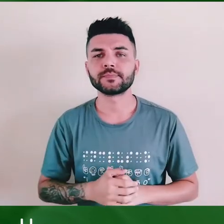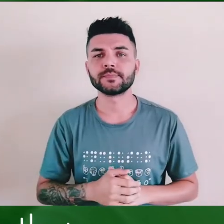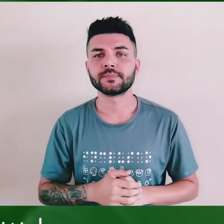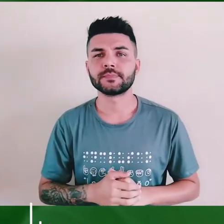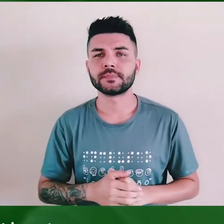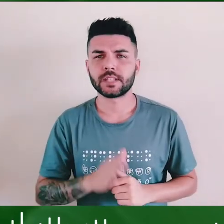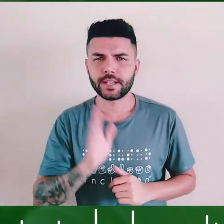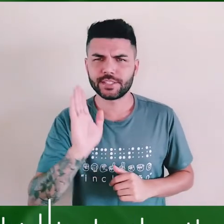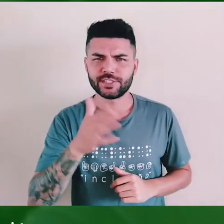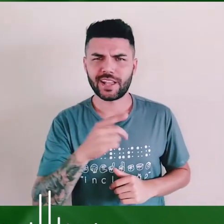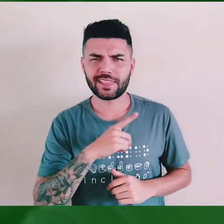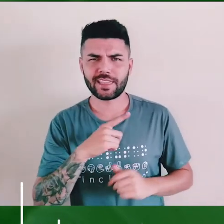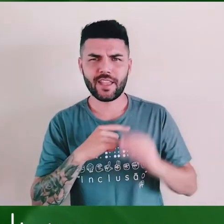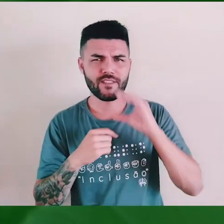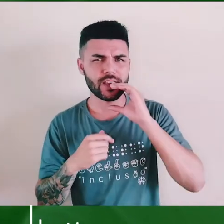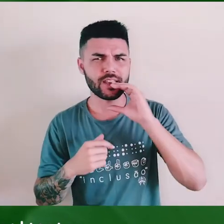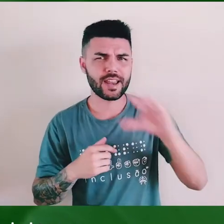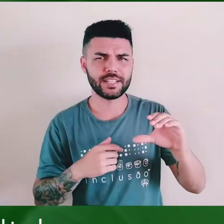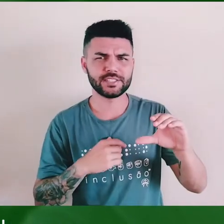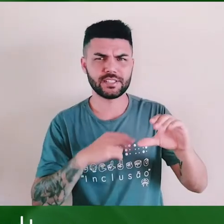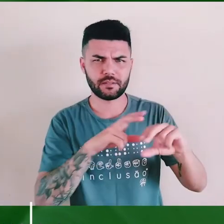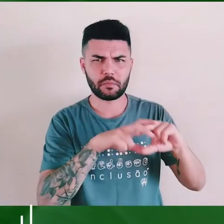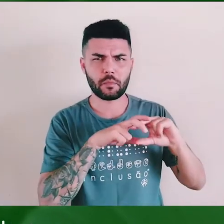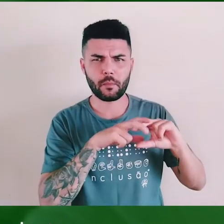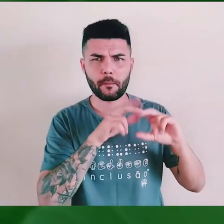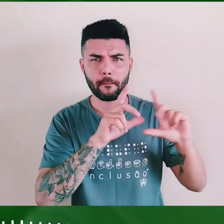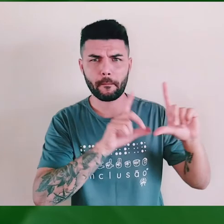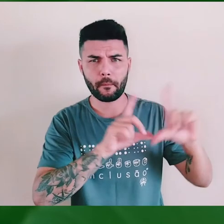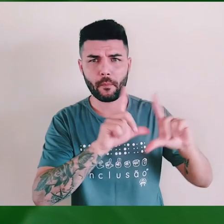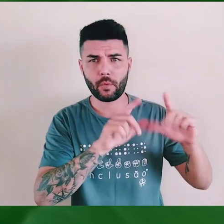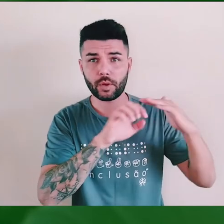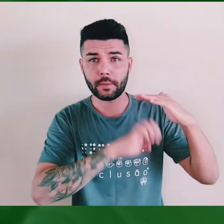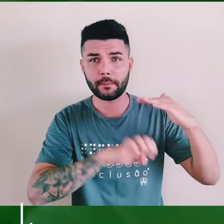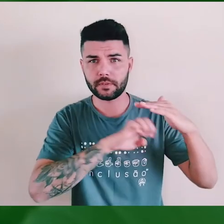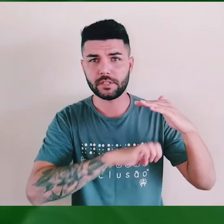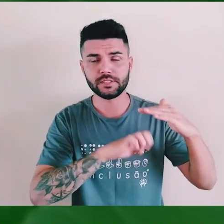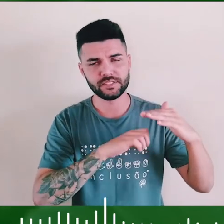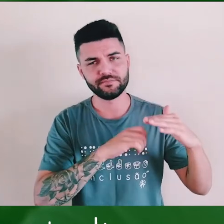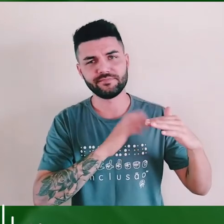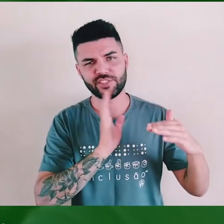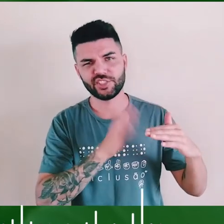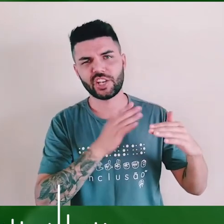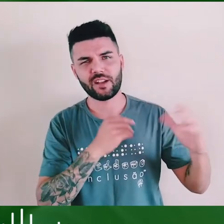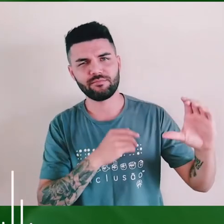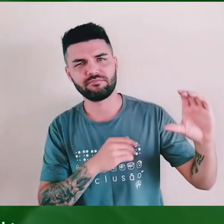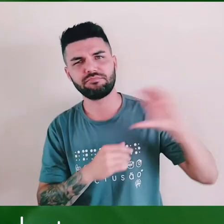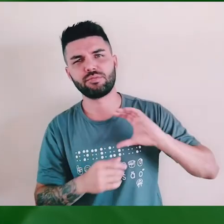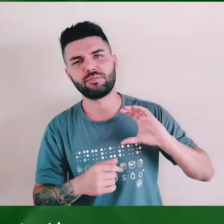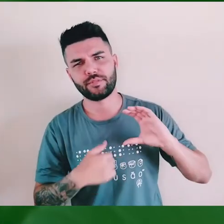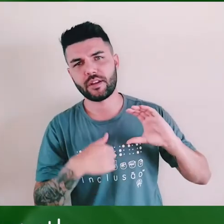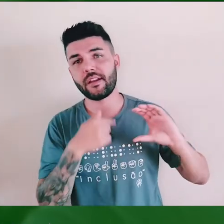que você trabalha. Pedro: Muitas vezes, muitas vezes, quase que diariamente na pandemia.